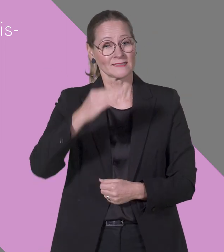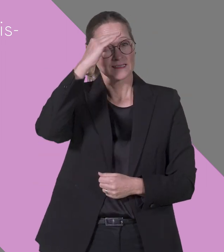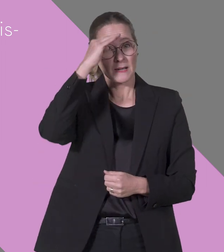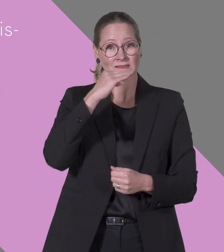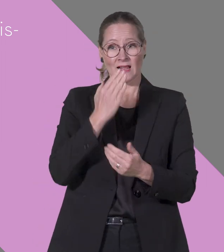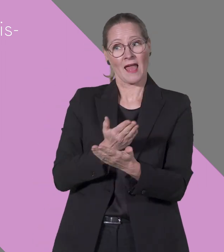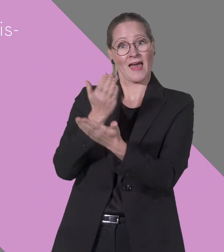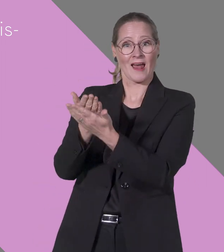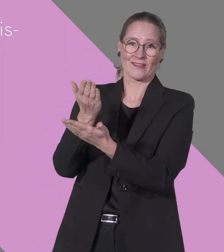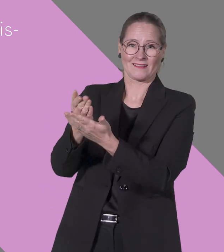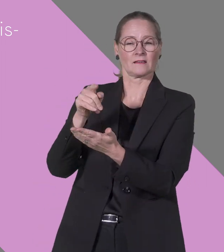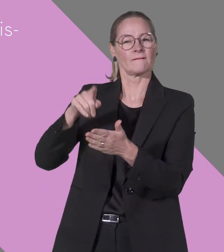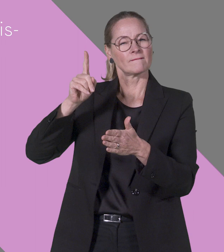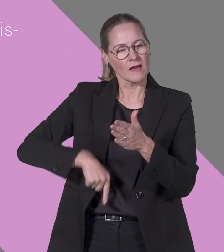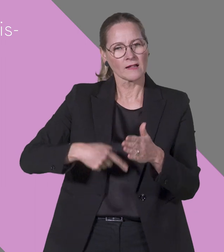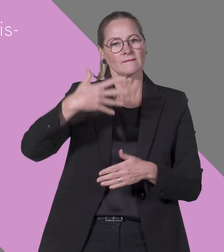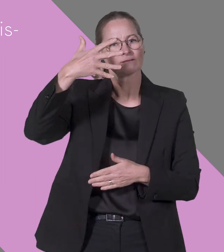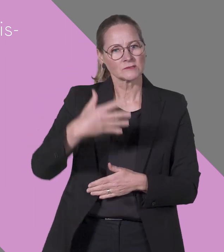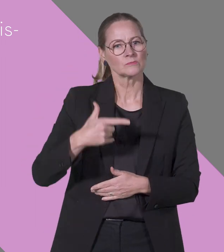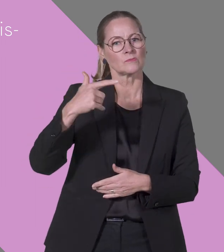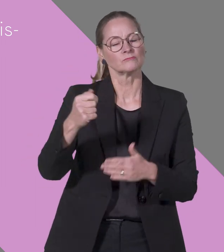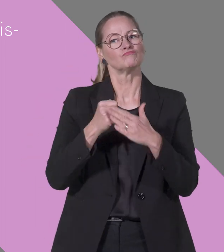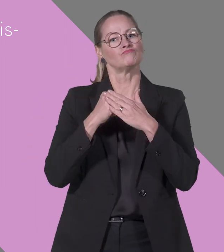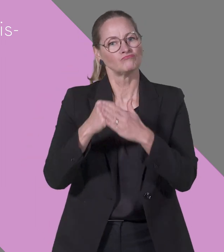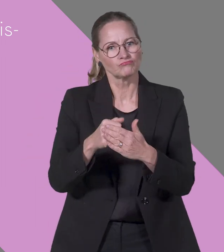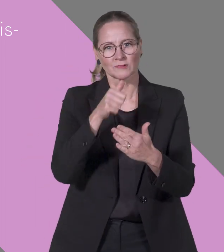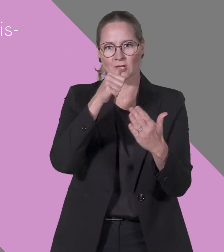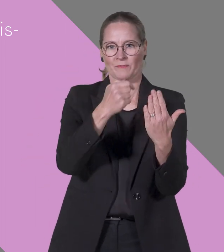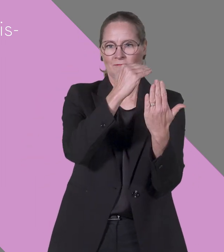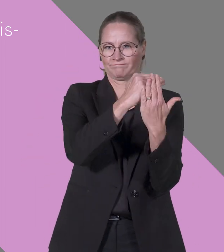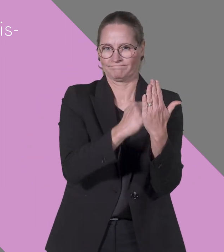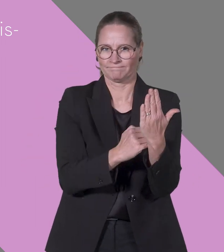Kansalaisaloitteet vaativat 50 000 kannatusilmoitusta, -